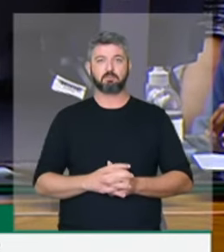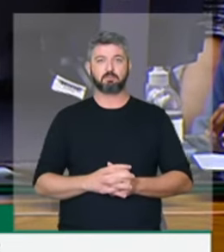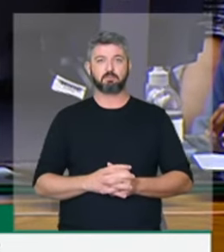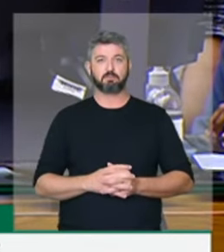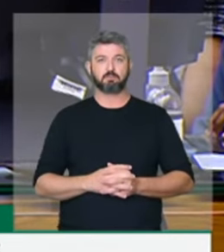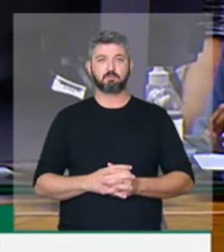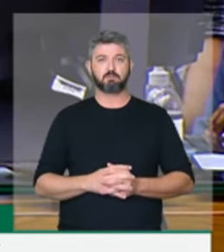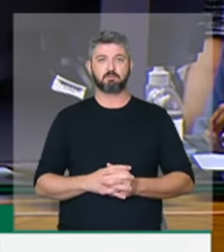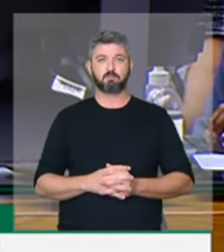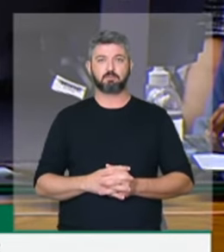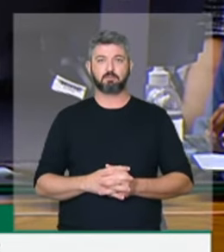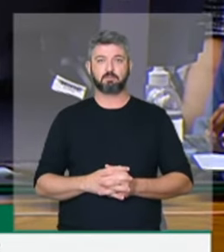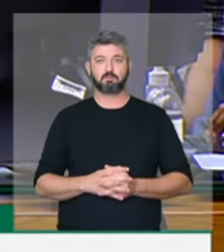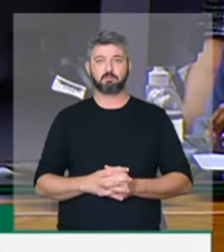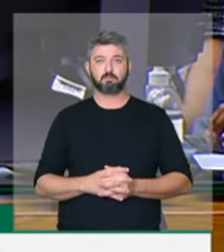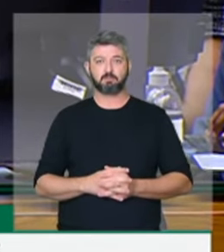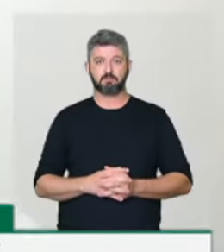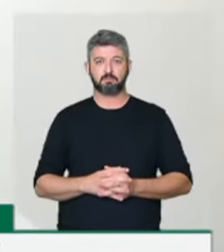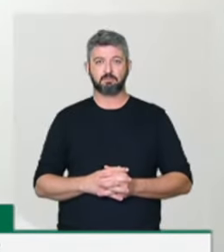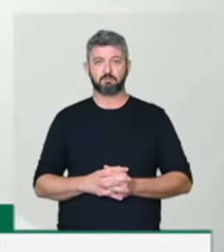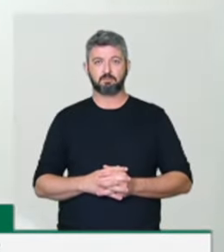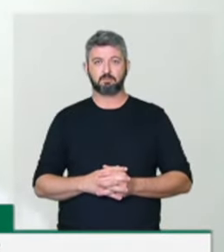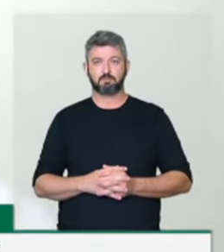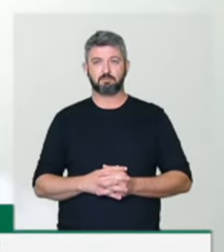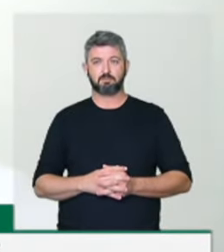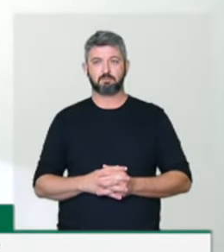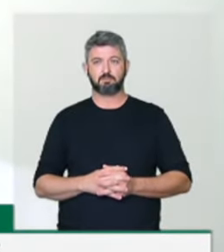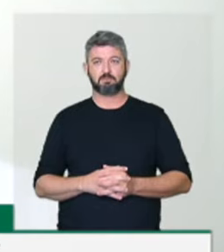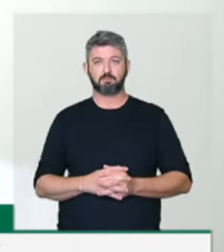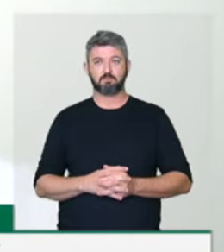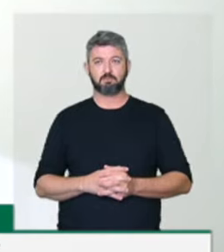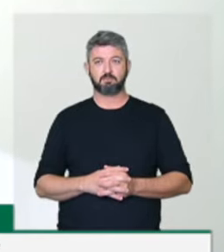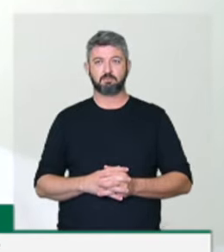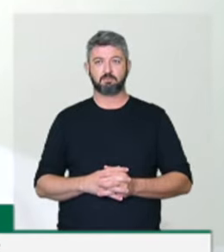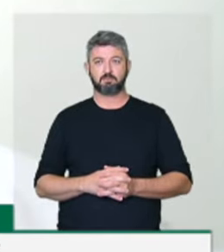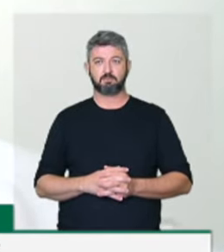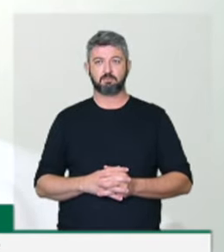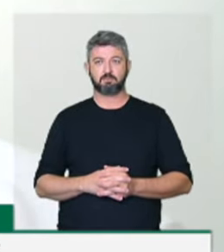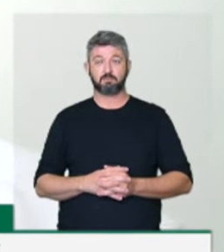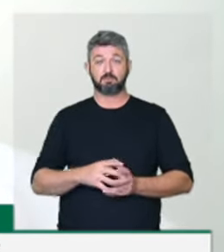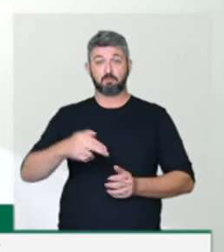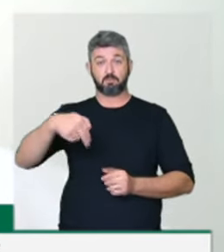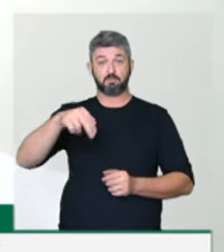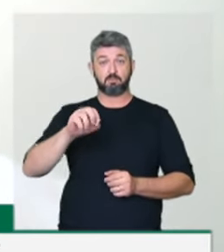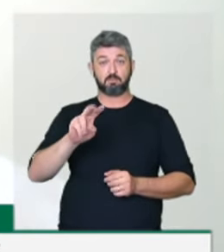GENTE ENTENDE QUE ESSA MATÉRIA É IMPORTANTE, A GENTE SABE QUE O MOMENTO É DIFÍCIL. O BRASIL PRECISA SE